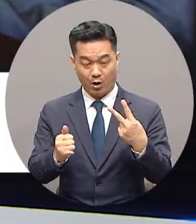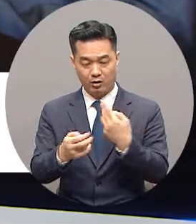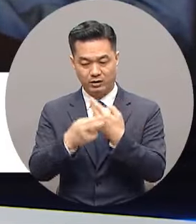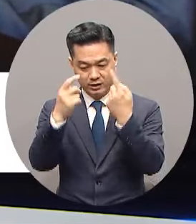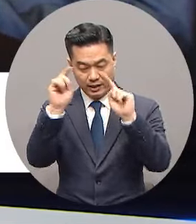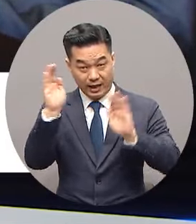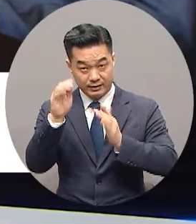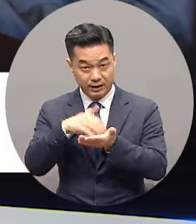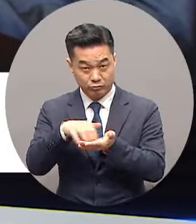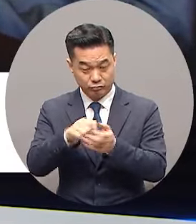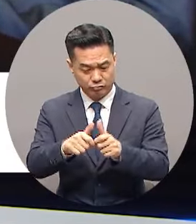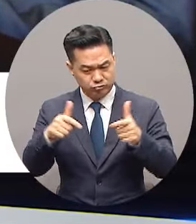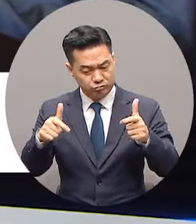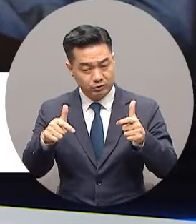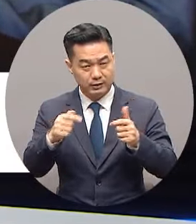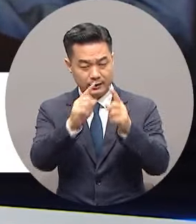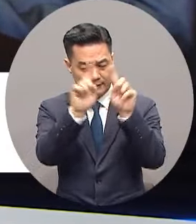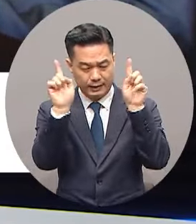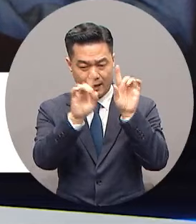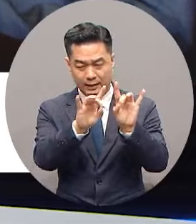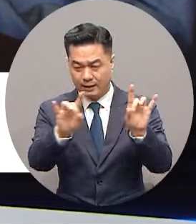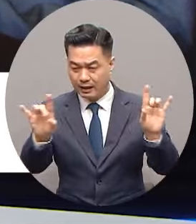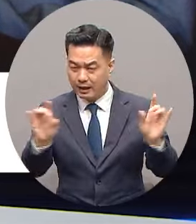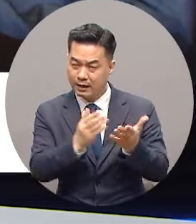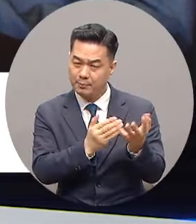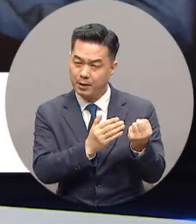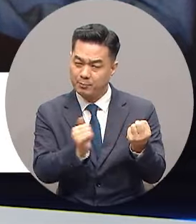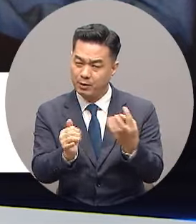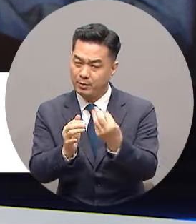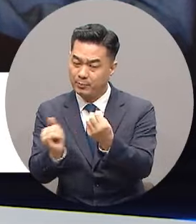(앵커) 2000명 늘어나는 의대 증원을 대학별로 어떻게 배분할지 오늘 오후 최종